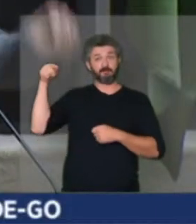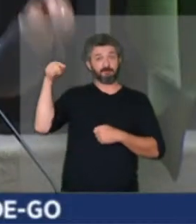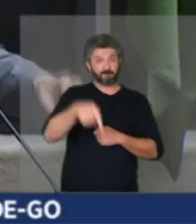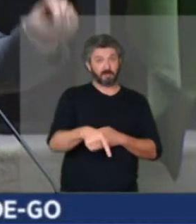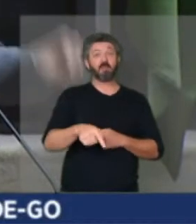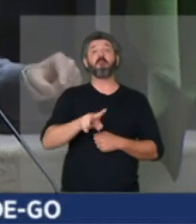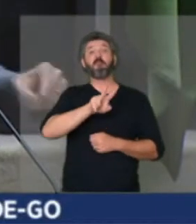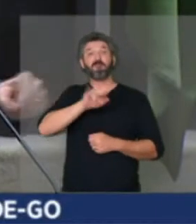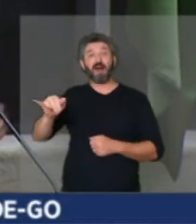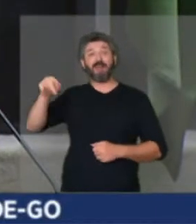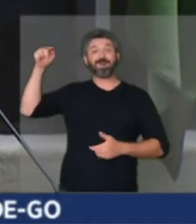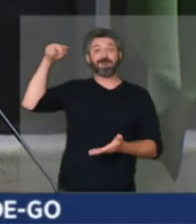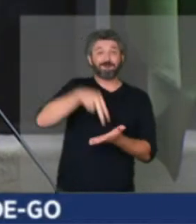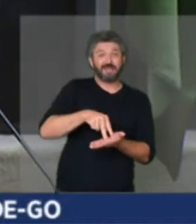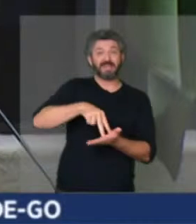COMPARECER A ESTA CASA NO